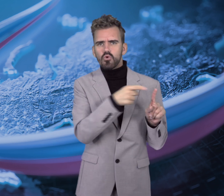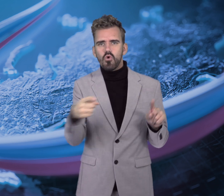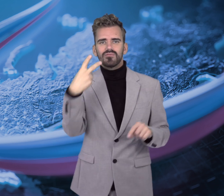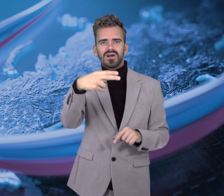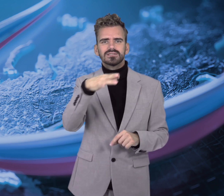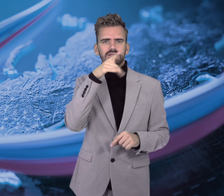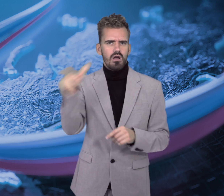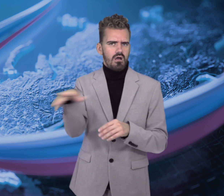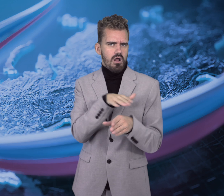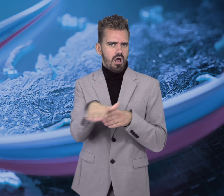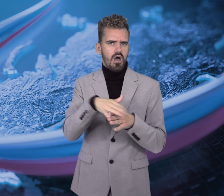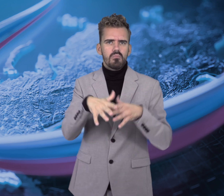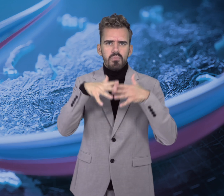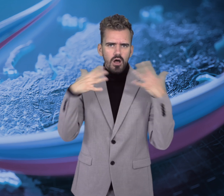на протяжении 20 лет реализуют большой и